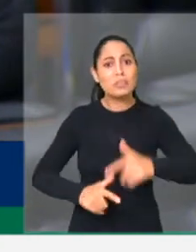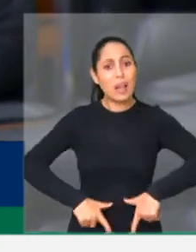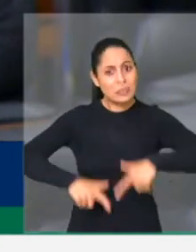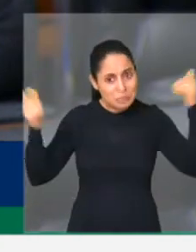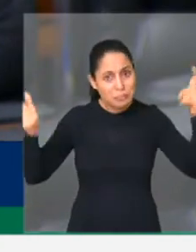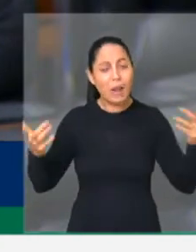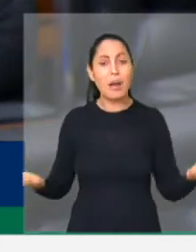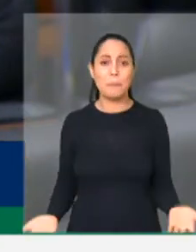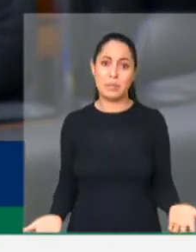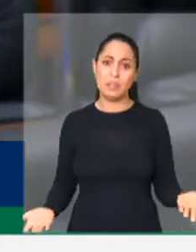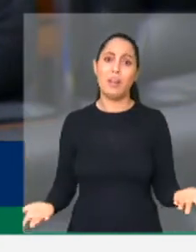INSTITUIÇÃO DE NOVOS FUNDOS. EM DEFESA DE NORTE E NORDESTE